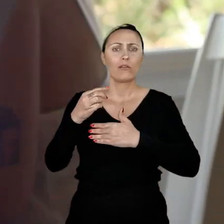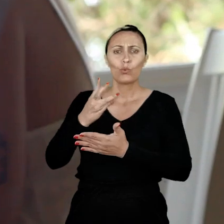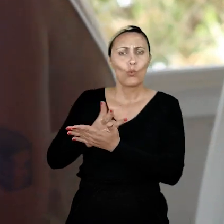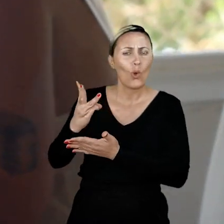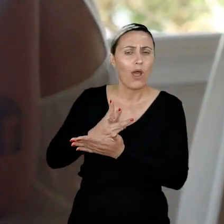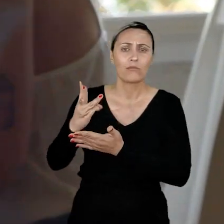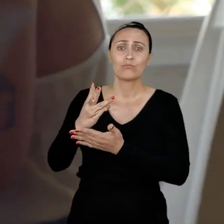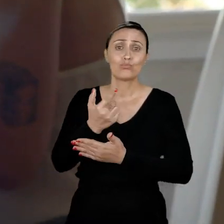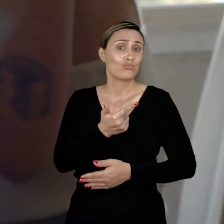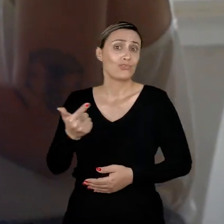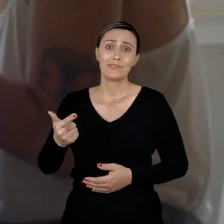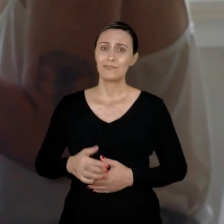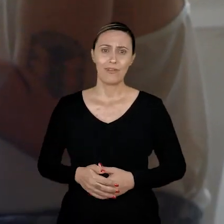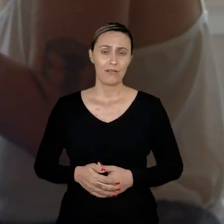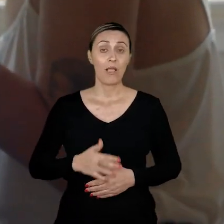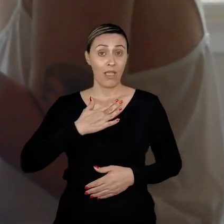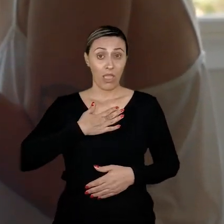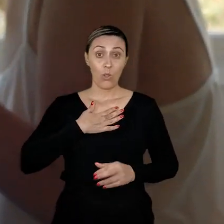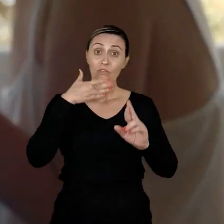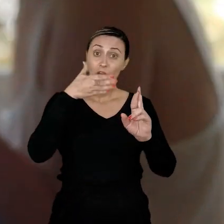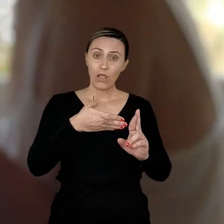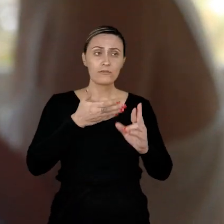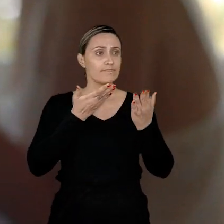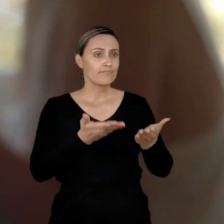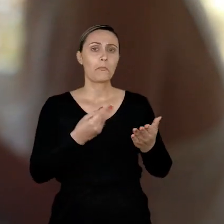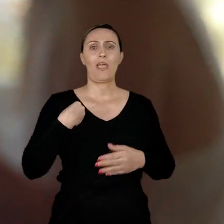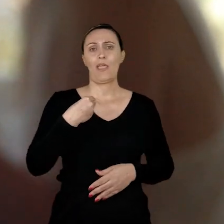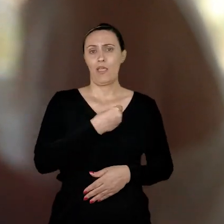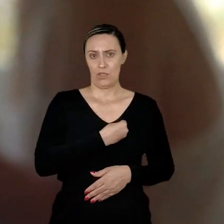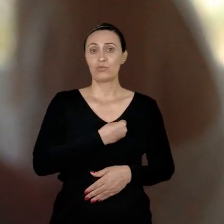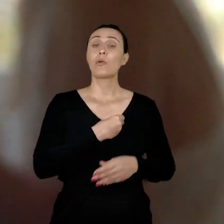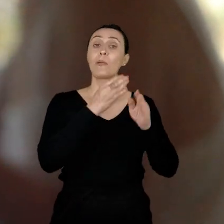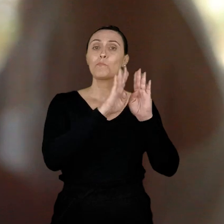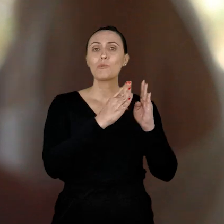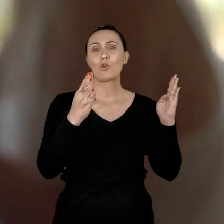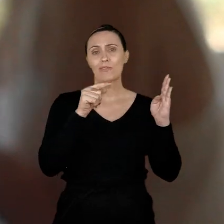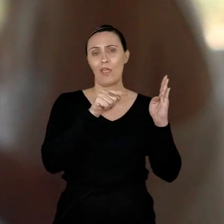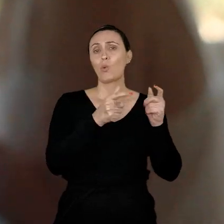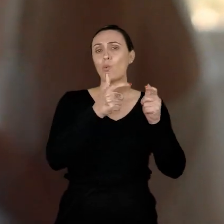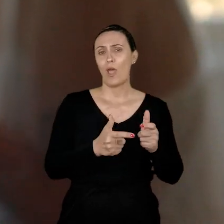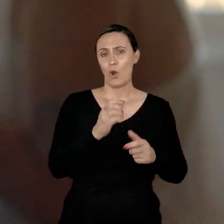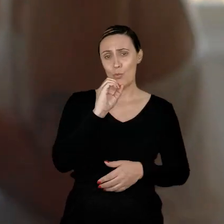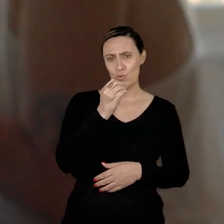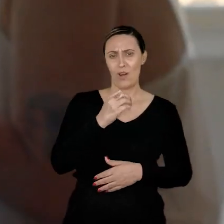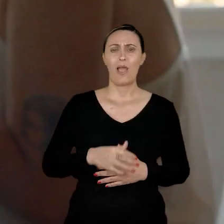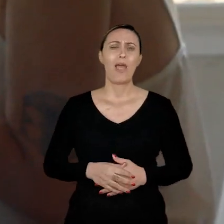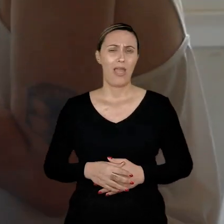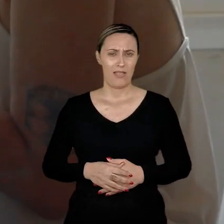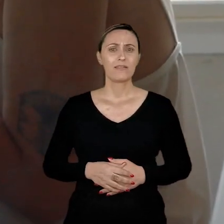Minhas referências eram o meu médico e a Biblioteca Municipal de Porto Alegre. A internet era cara, ruim e com pouca informação.